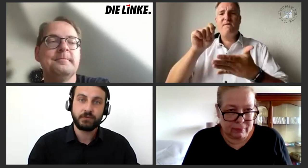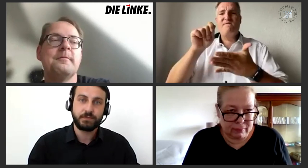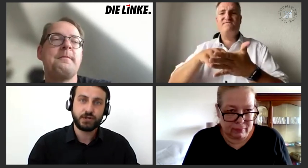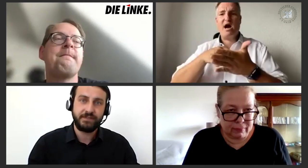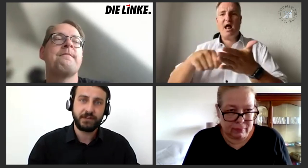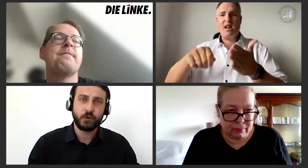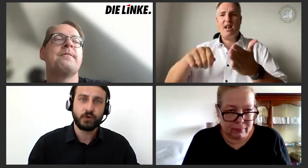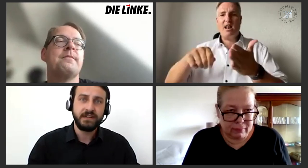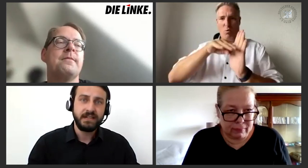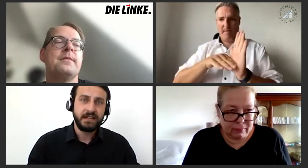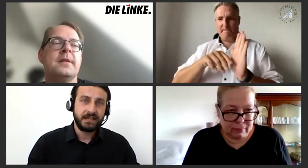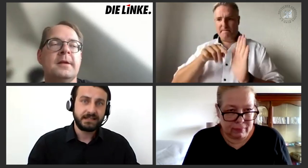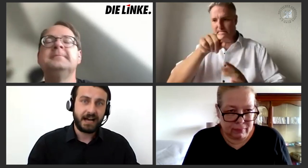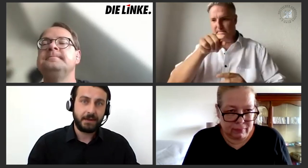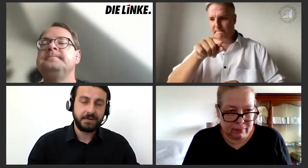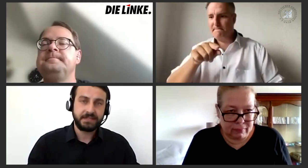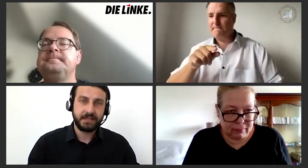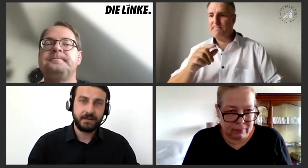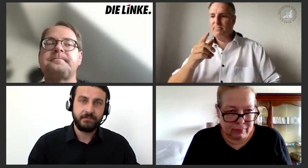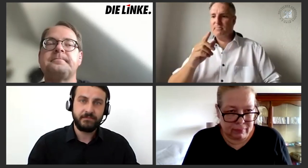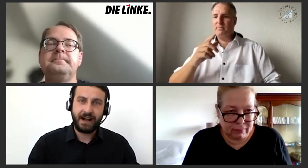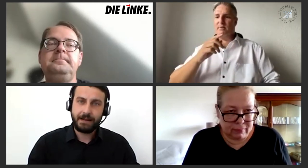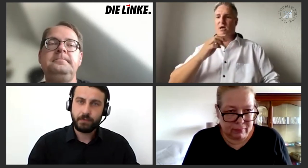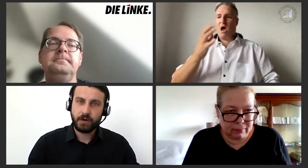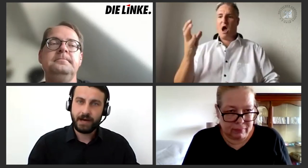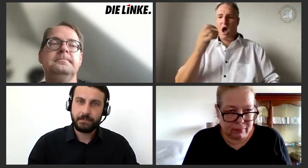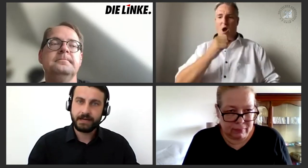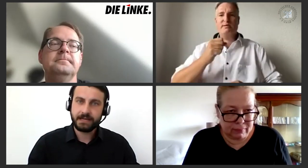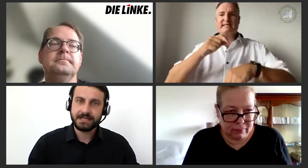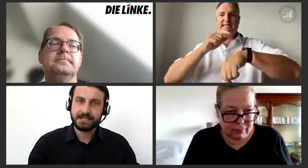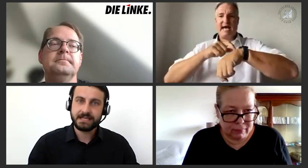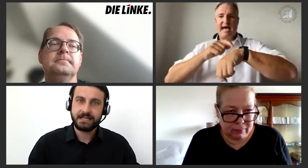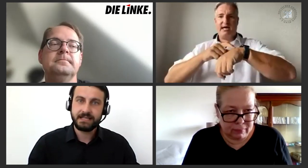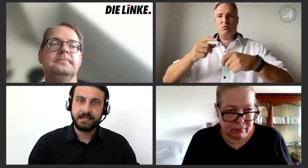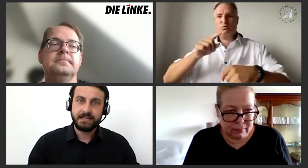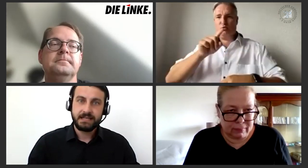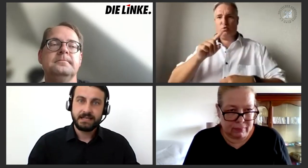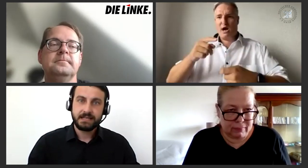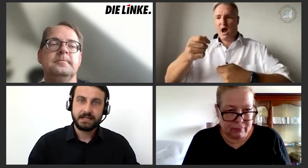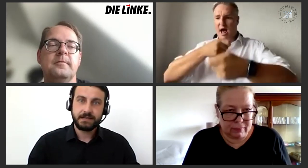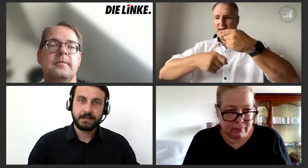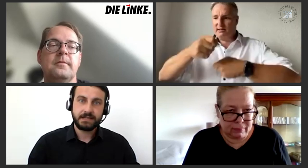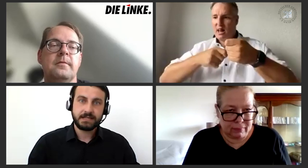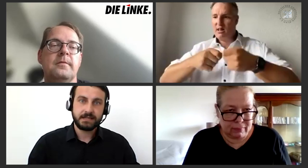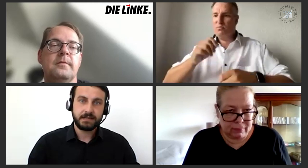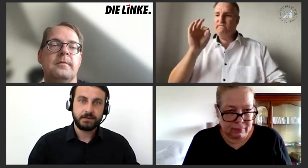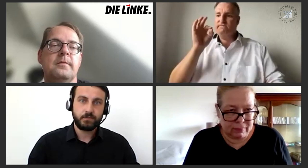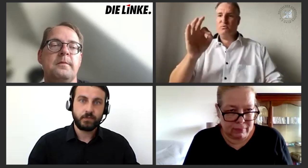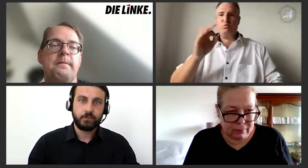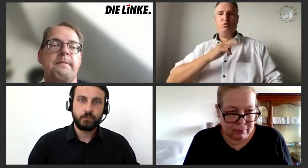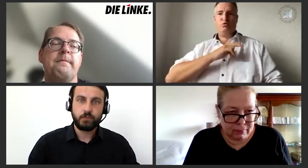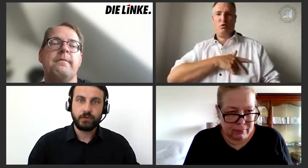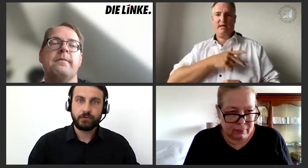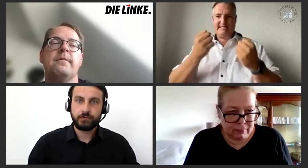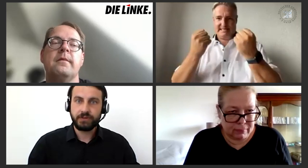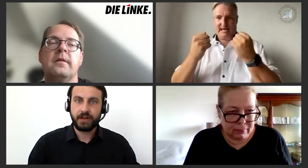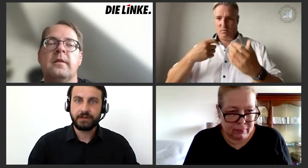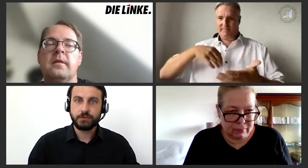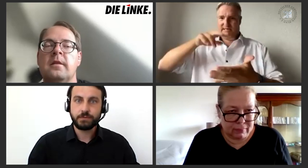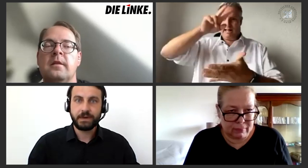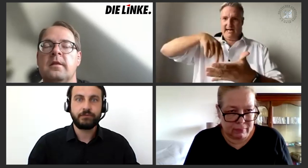die Arbeit und Beschäftigung. Da habe ich im Wahlprogramm bei Ihnen gesehen, dass